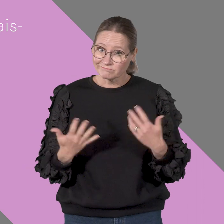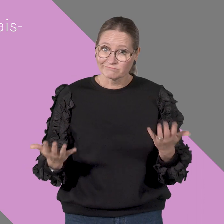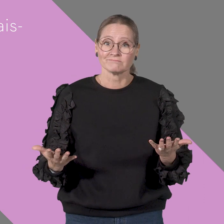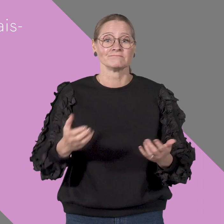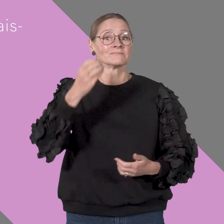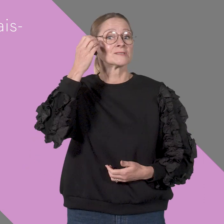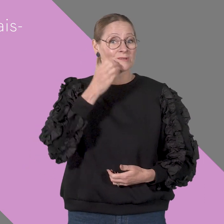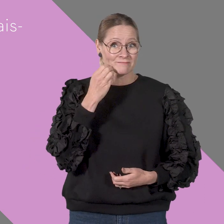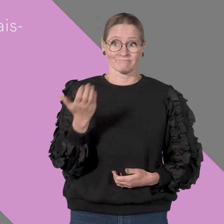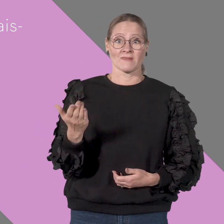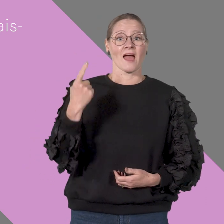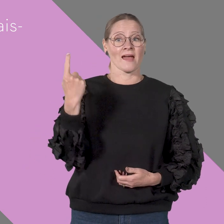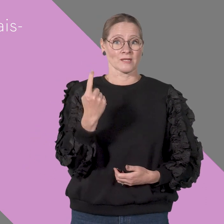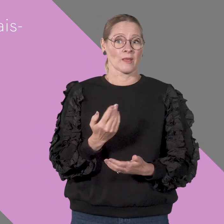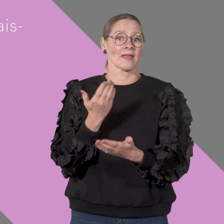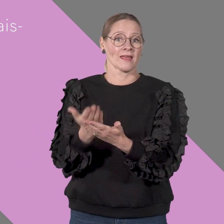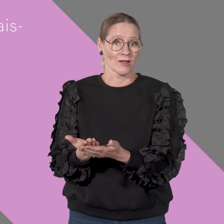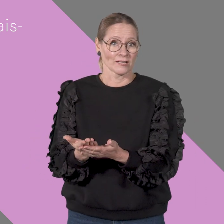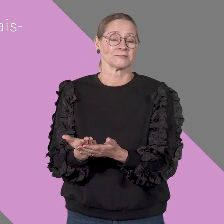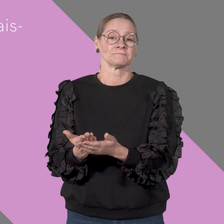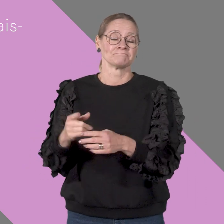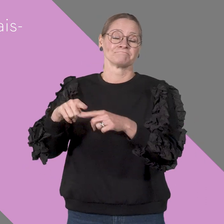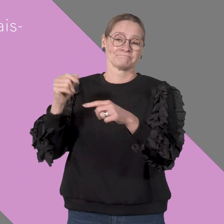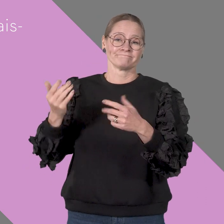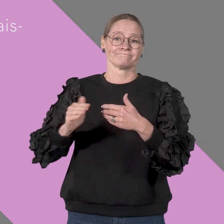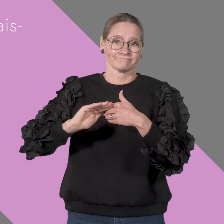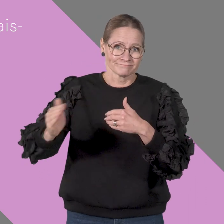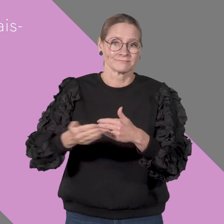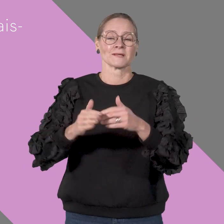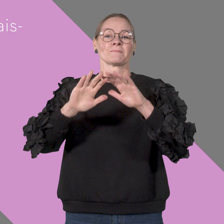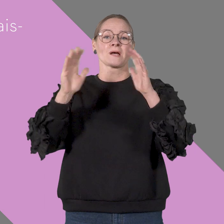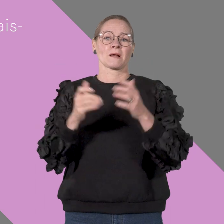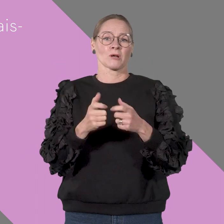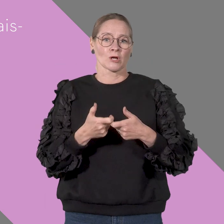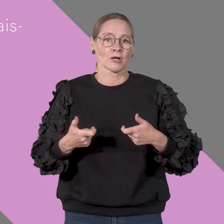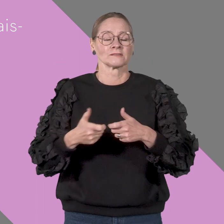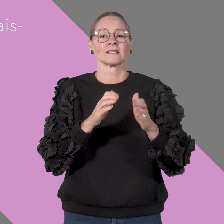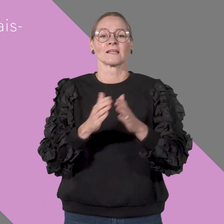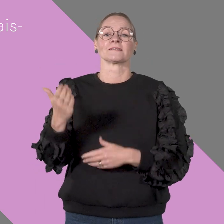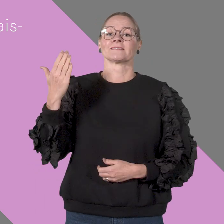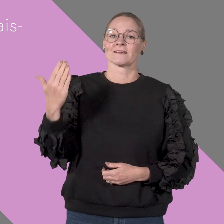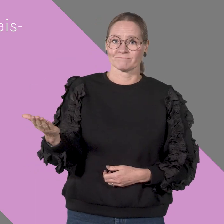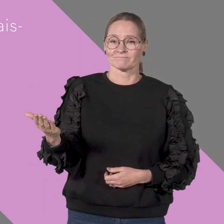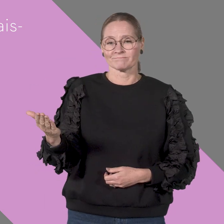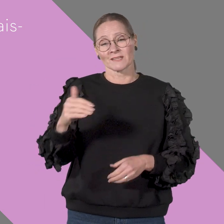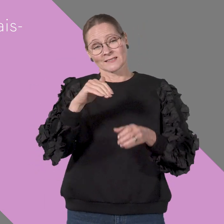Näin ollen UAE jäi ainoaksi ehdokkaaksi, - ja se valittiin toistamiseen maailmankongressin järjestäjäksi -